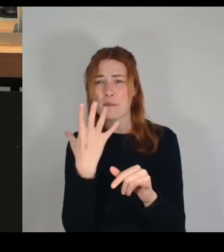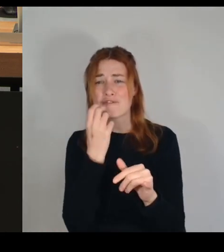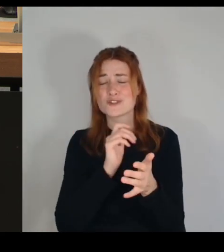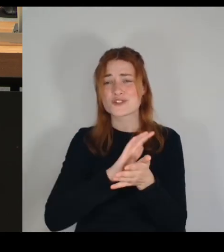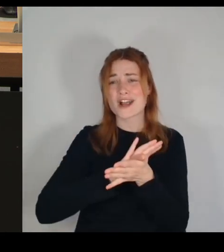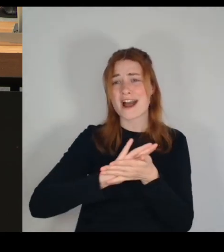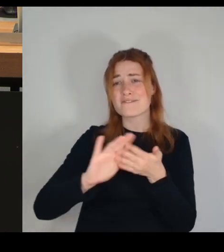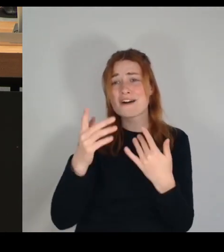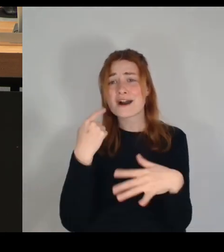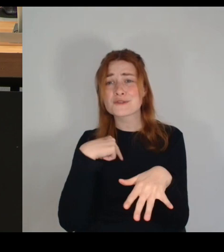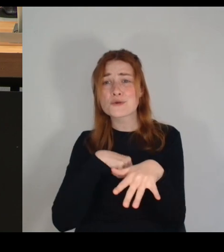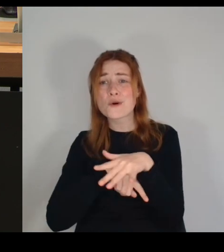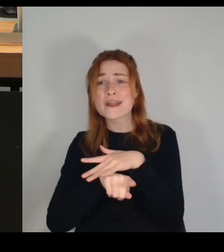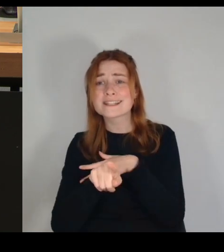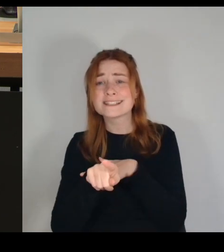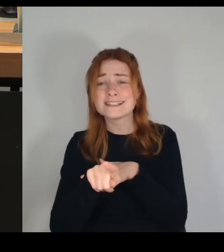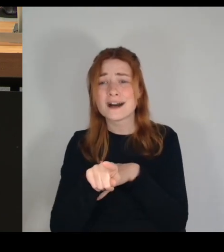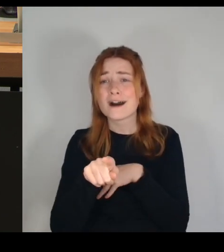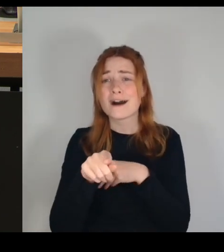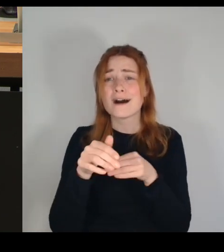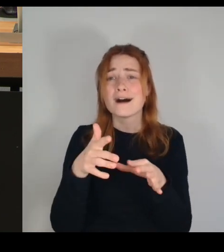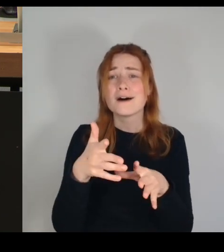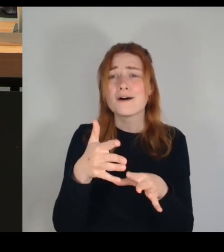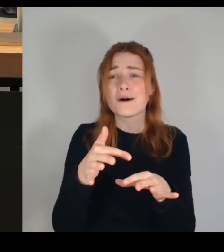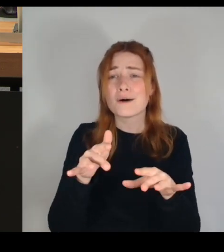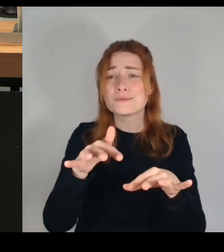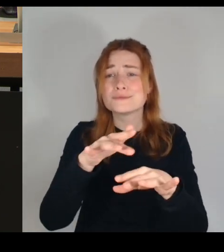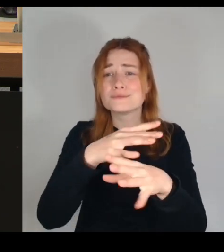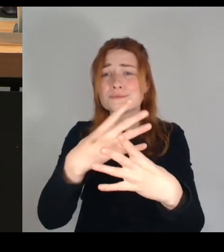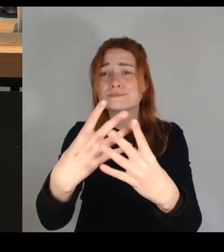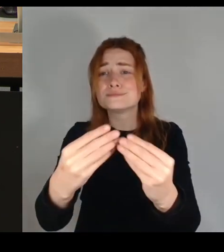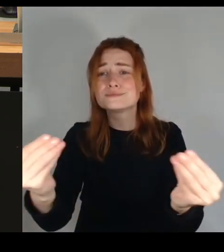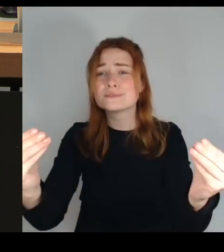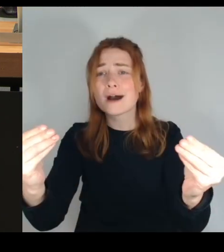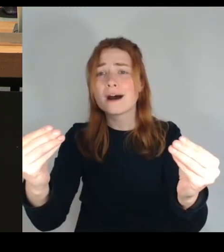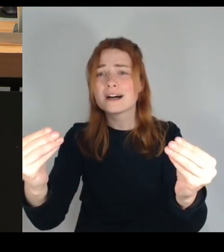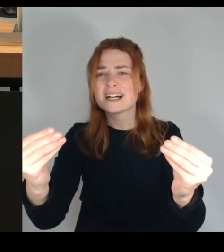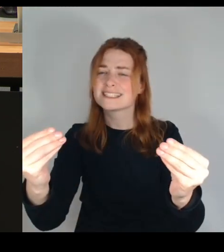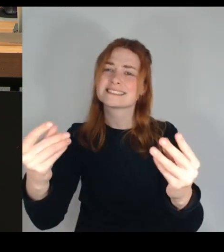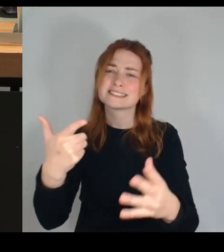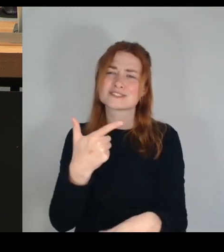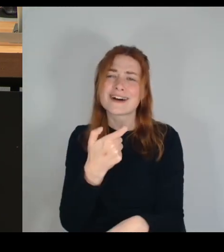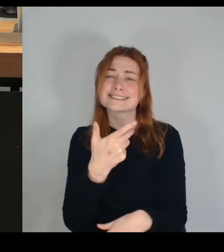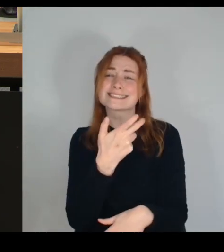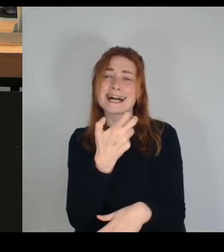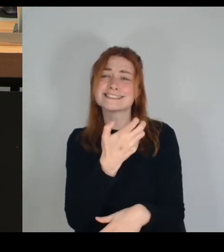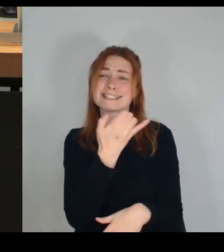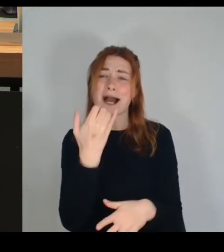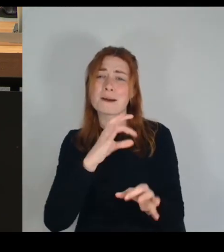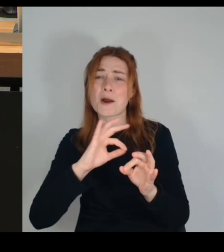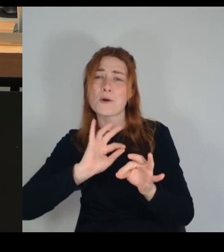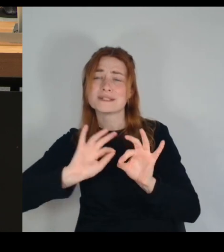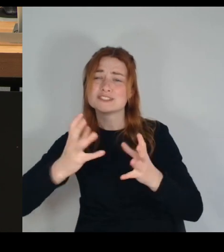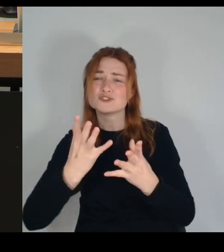Das ist das Problem. Was wir brauchen, ist die Umgehung des bestehenden Baurechts. Das ist schon ganz richtig. Mit dem Paragraphen 246.